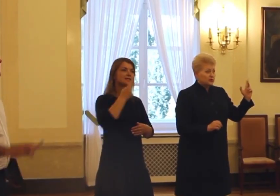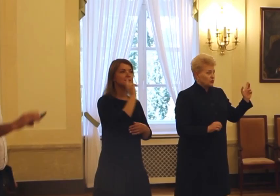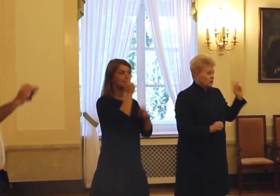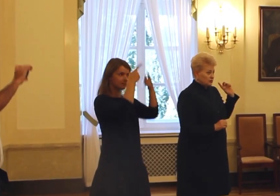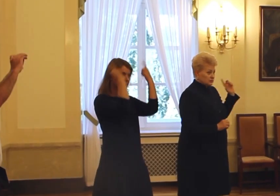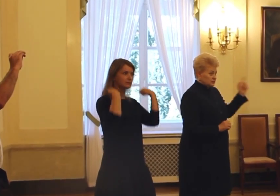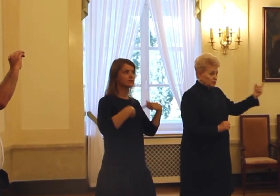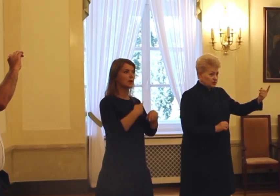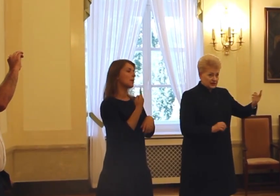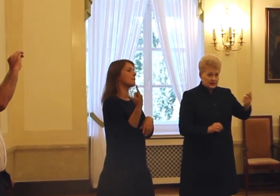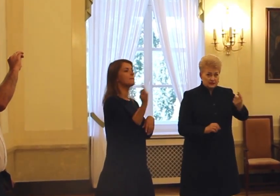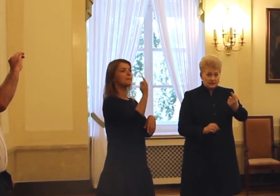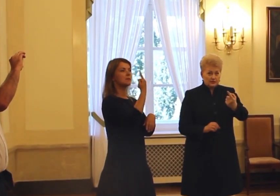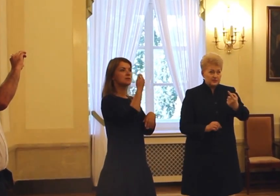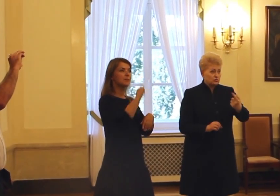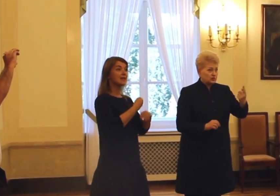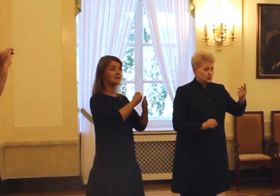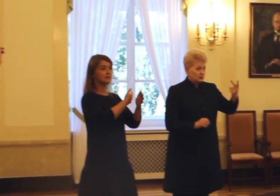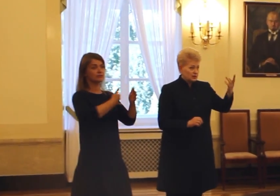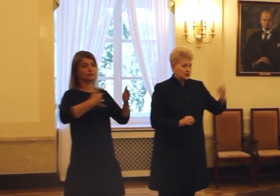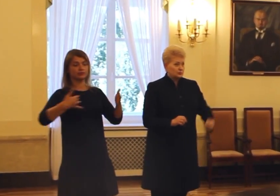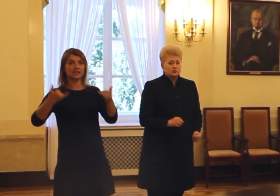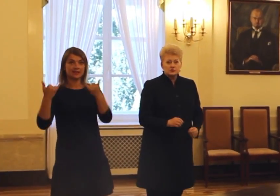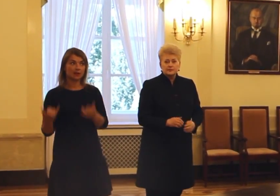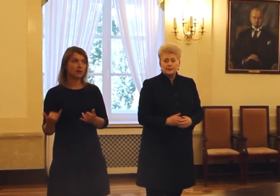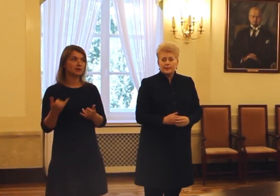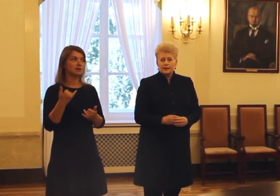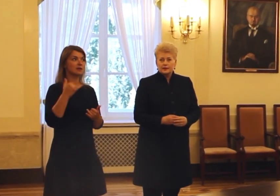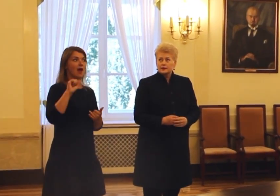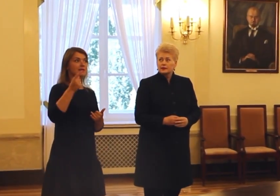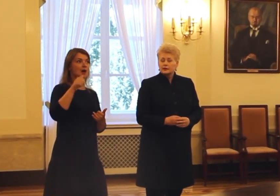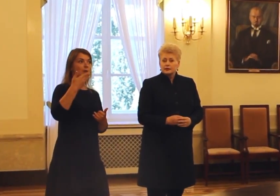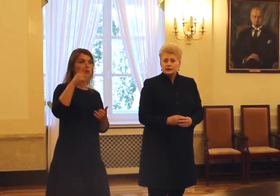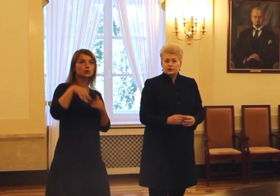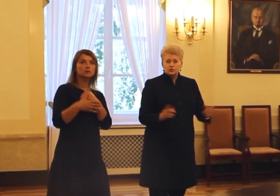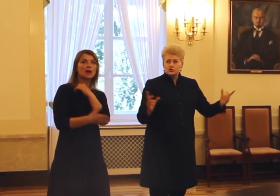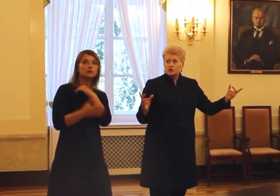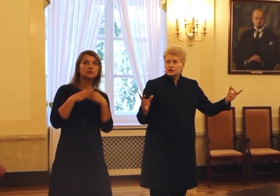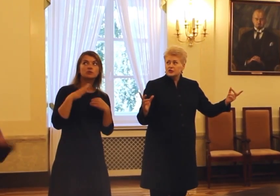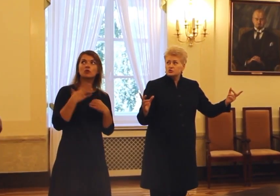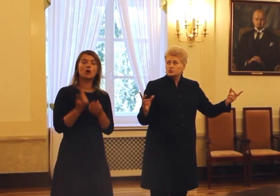Čia yra prezidentų portretai - nuo pirmojo iki dabartinio. Paskutinysis buvo Adamkus.